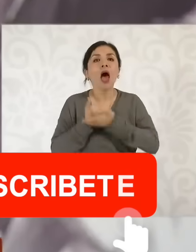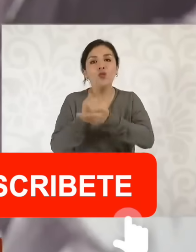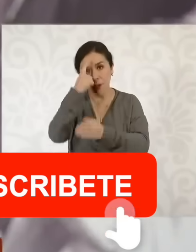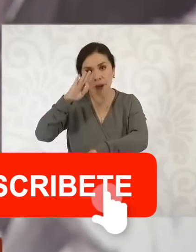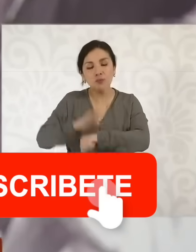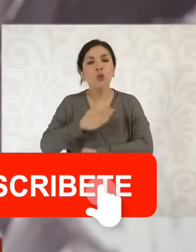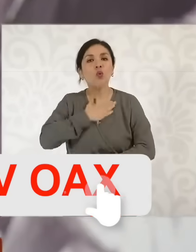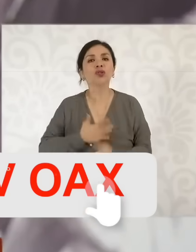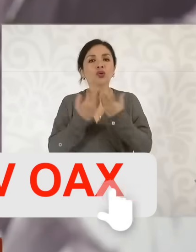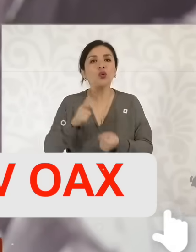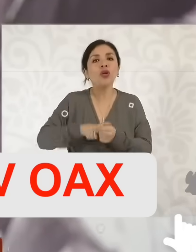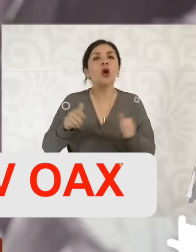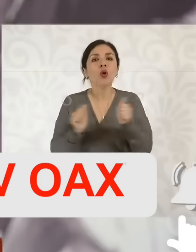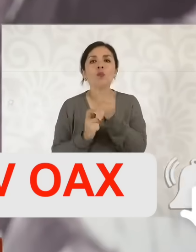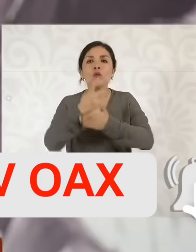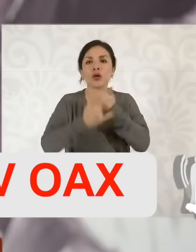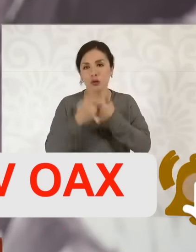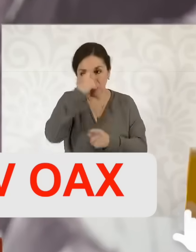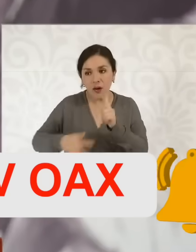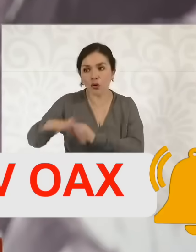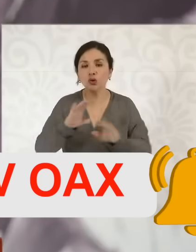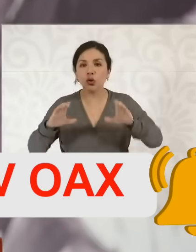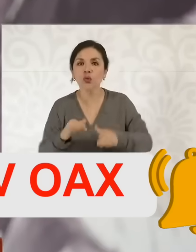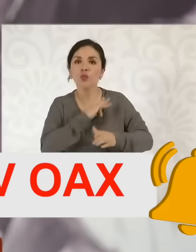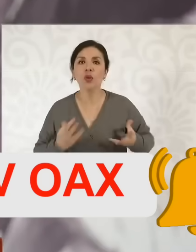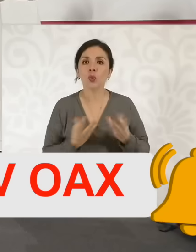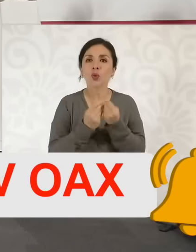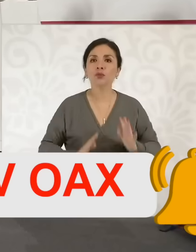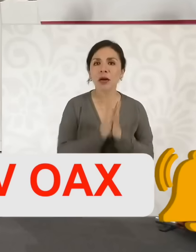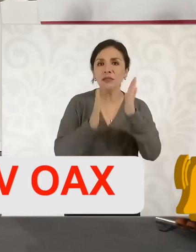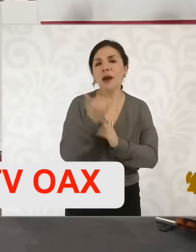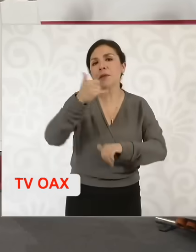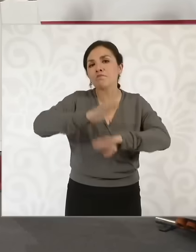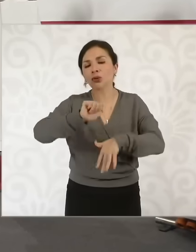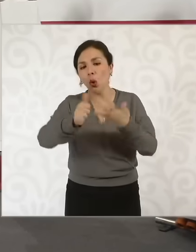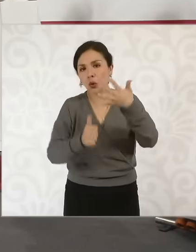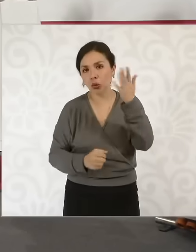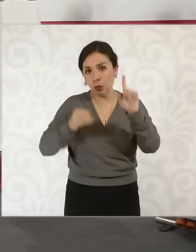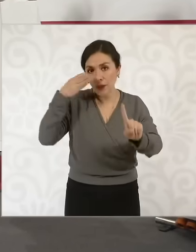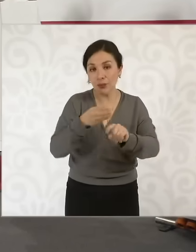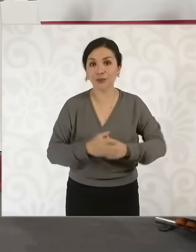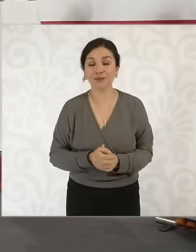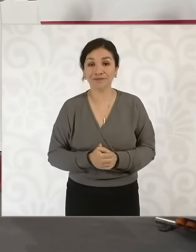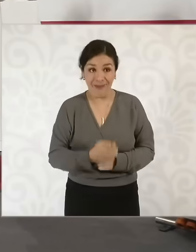involucren a las comunidades, entre otros, entre otras entre otros objetivos. Con estas acciones,